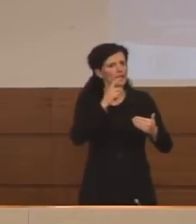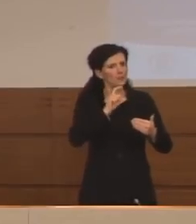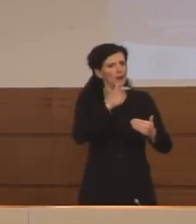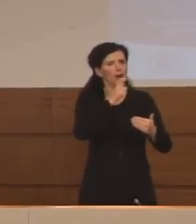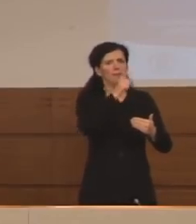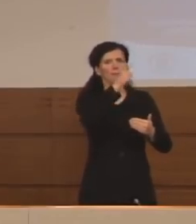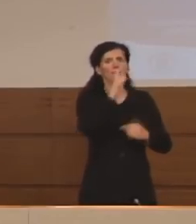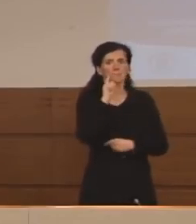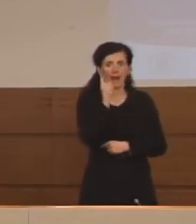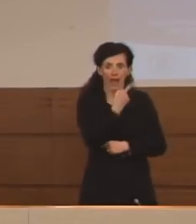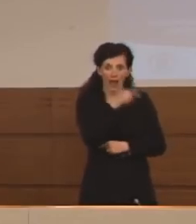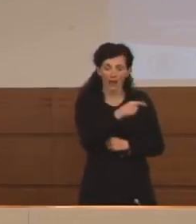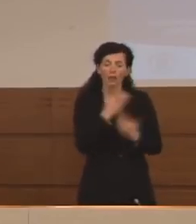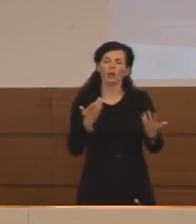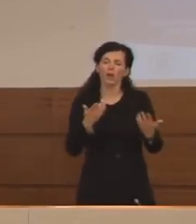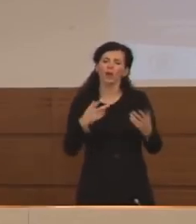Speriamo che questo si duraturo.